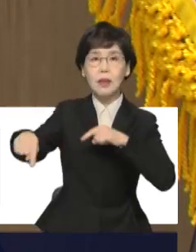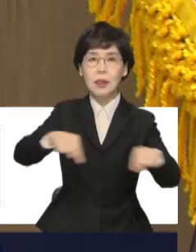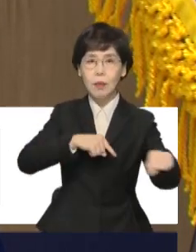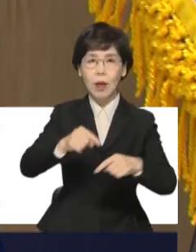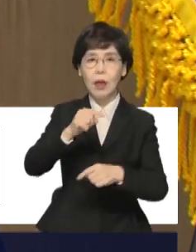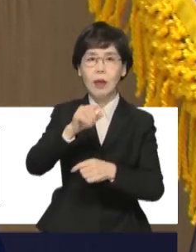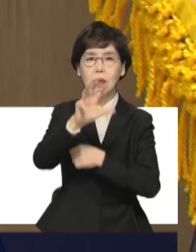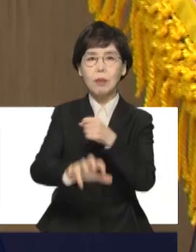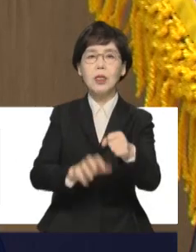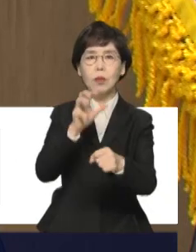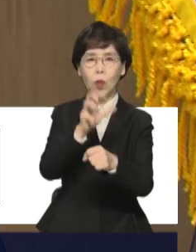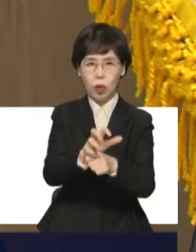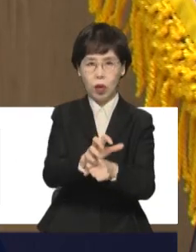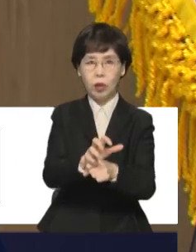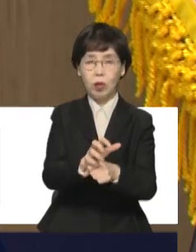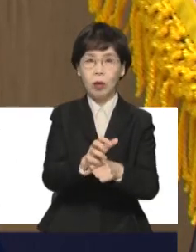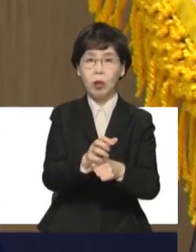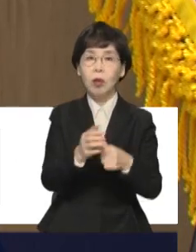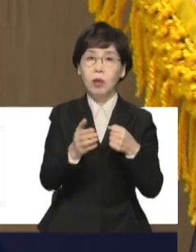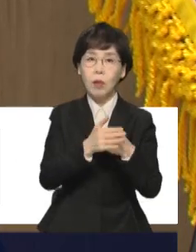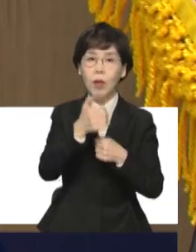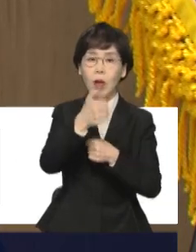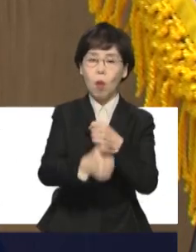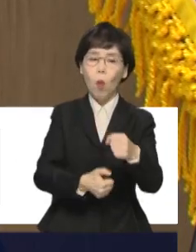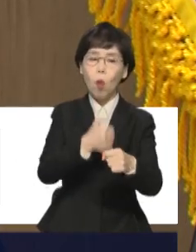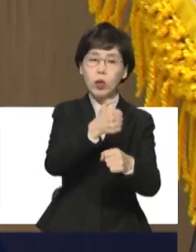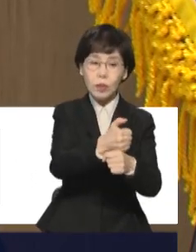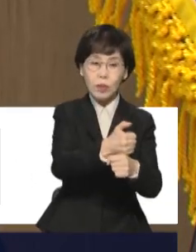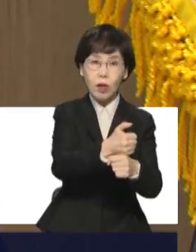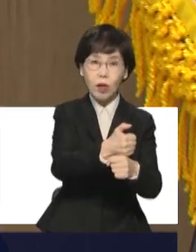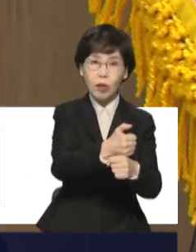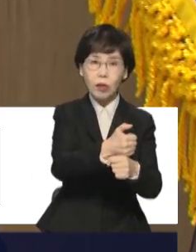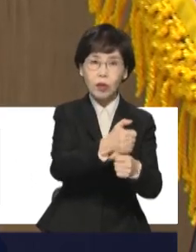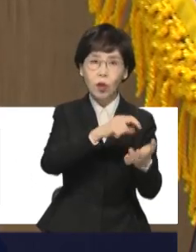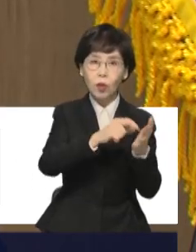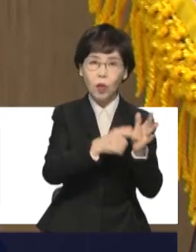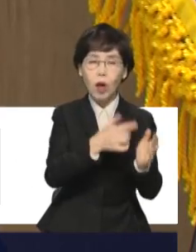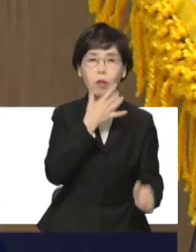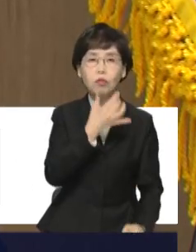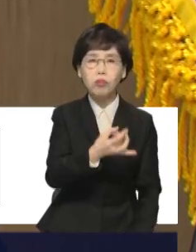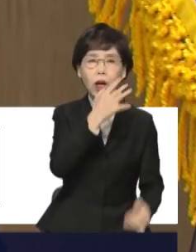50년도 안 되는 불행한 역사 때문에 1500년에 걸친 교류와 협력의 역사를